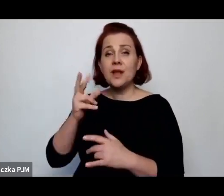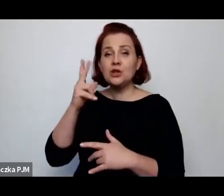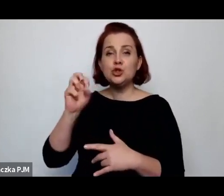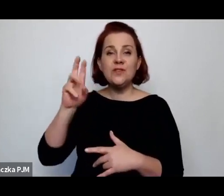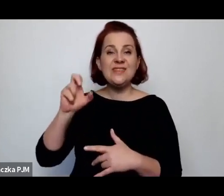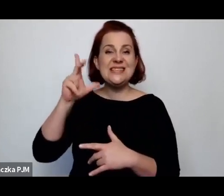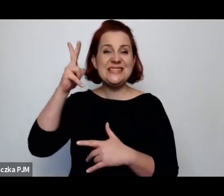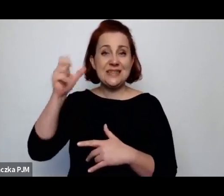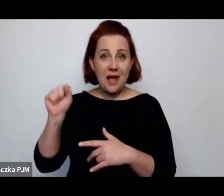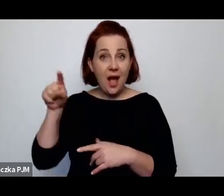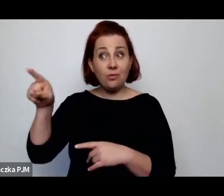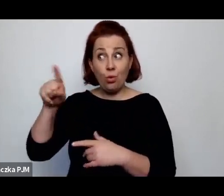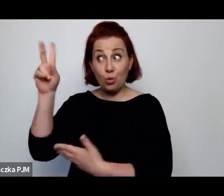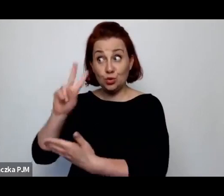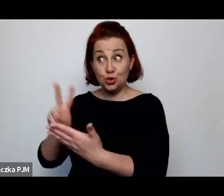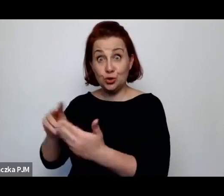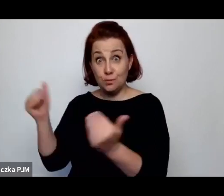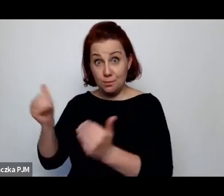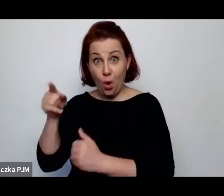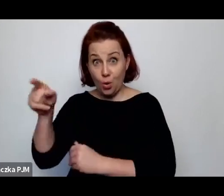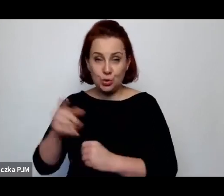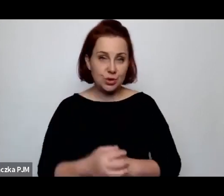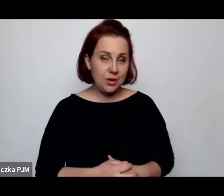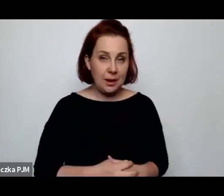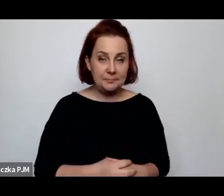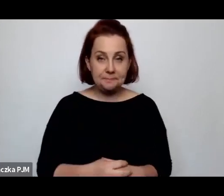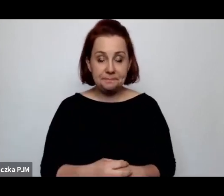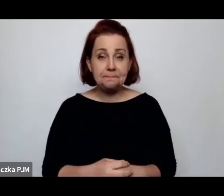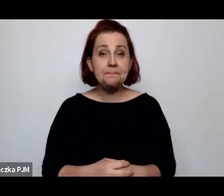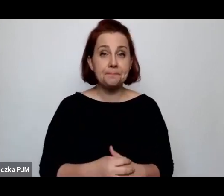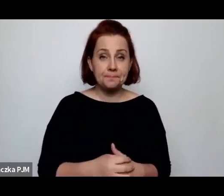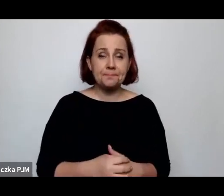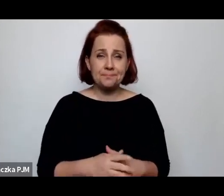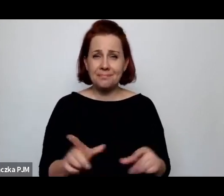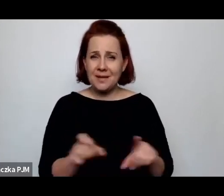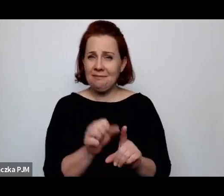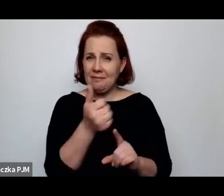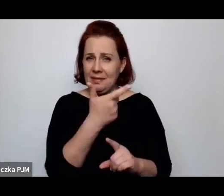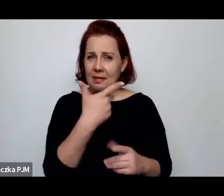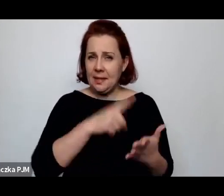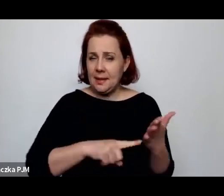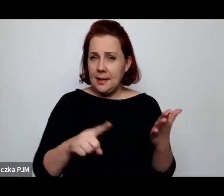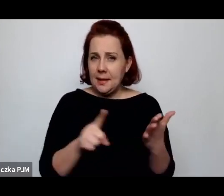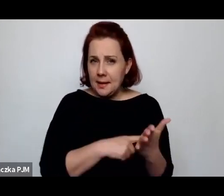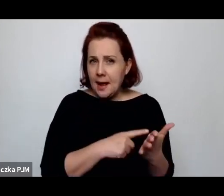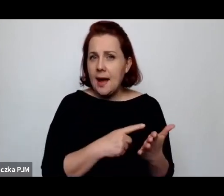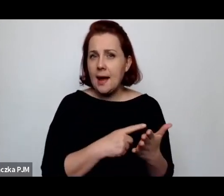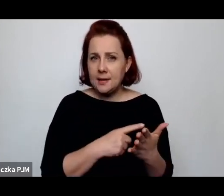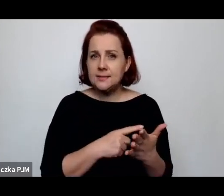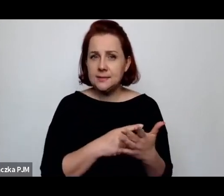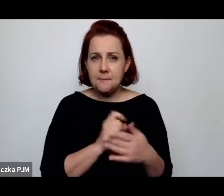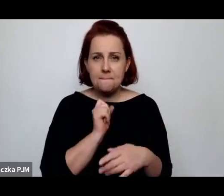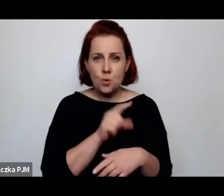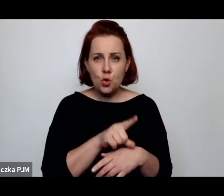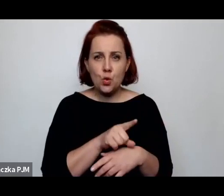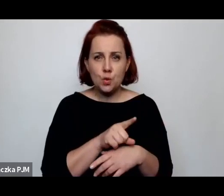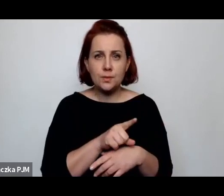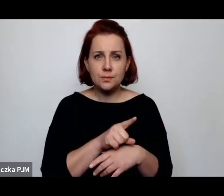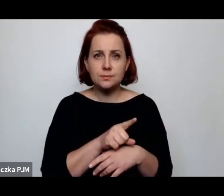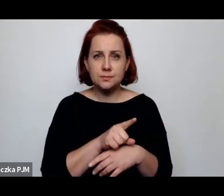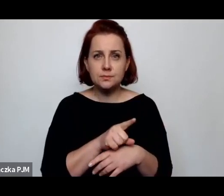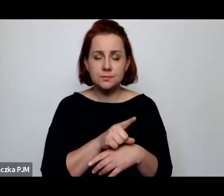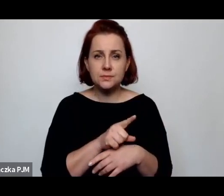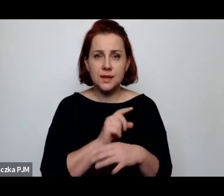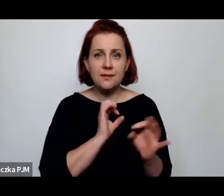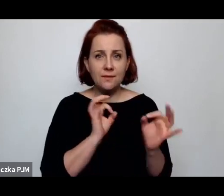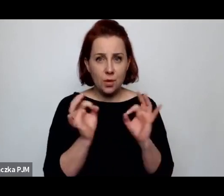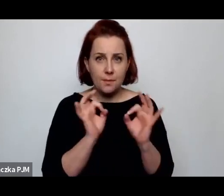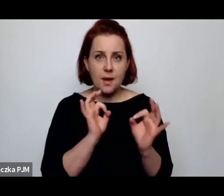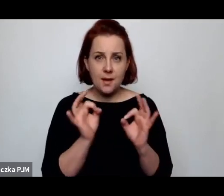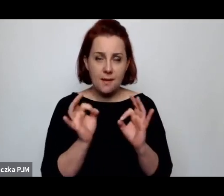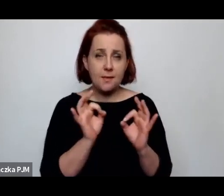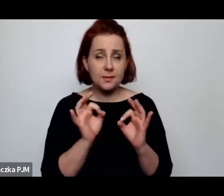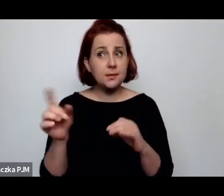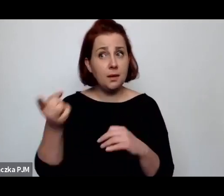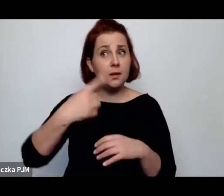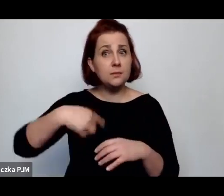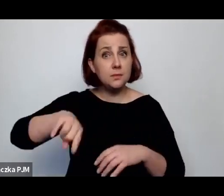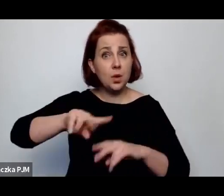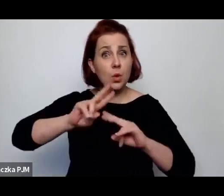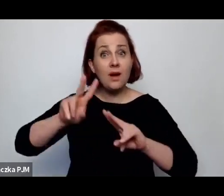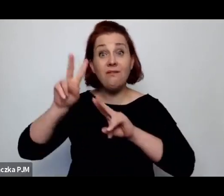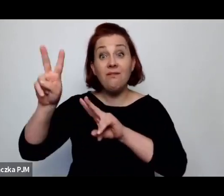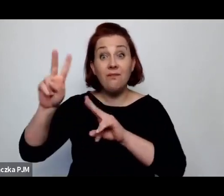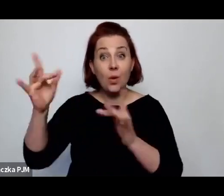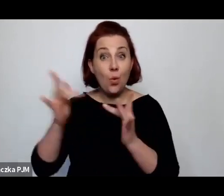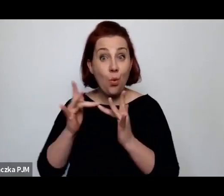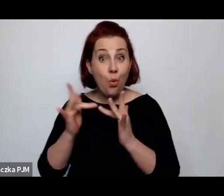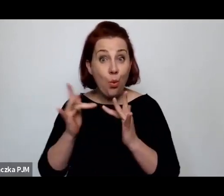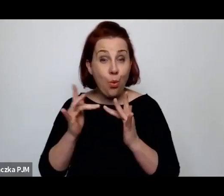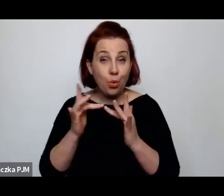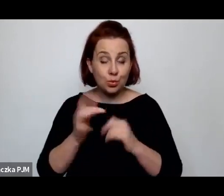o tym czytamy, że tez wielokrotnie się można znaleźć takie informacje, że wynajmuje się łóżko w izbie na godziny.